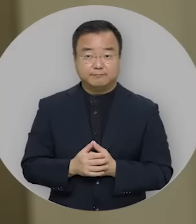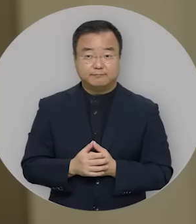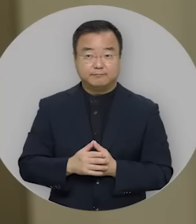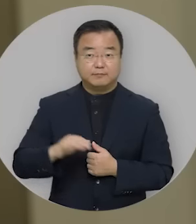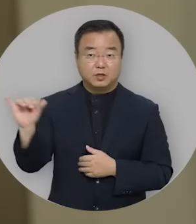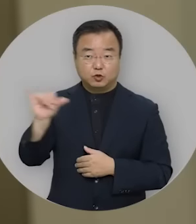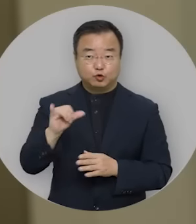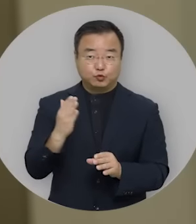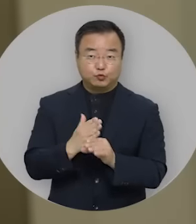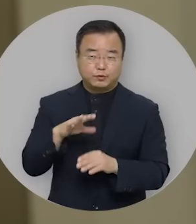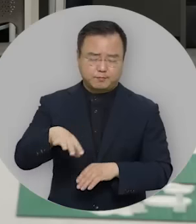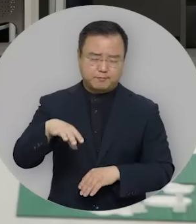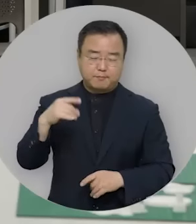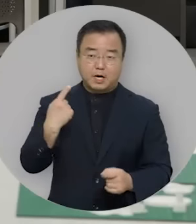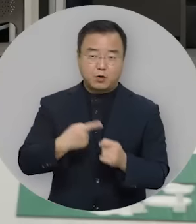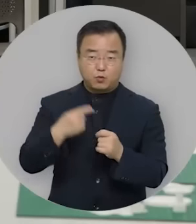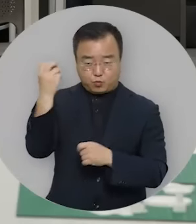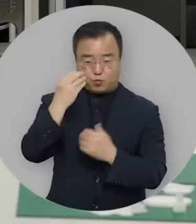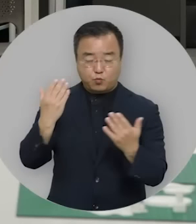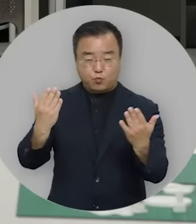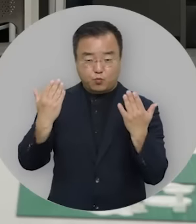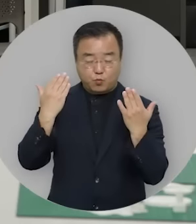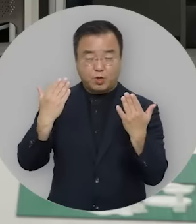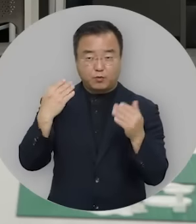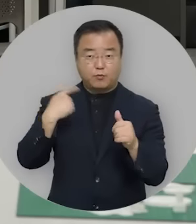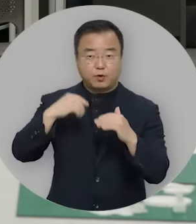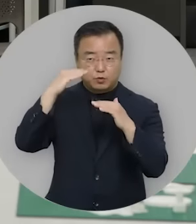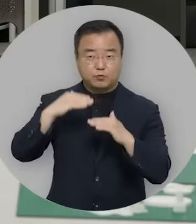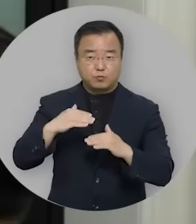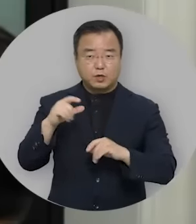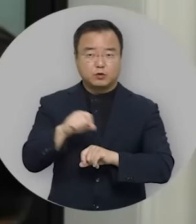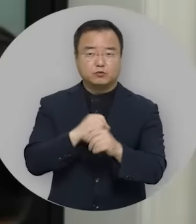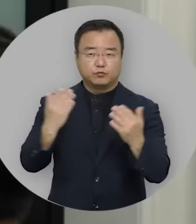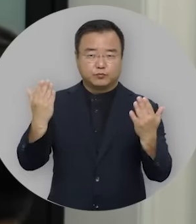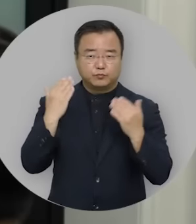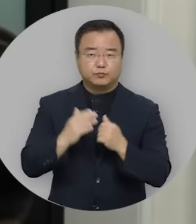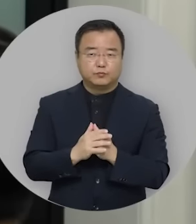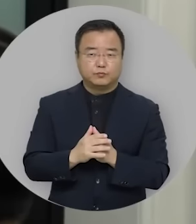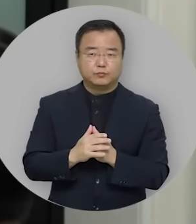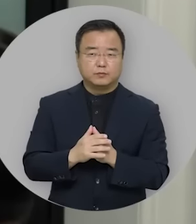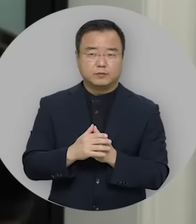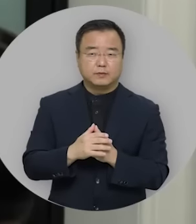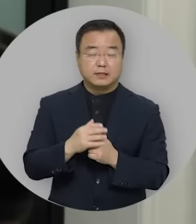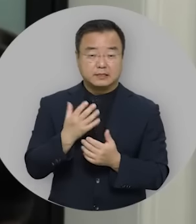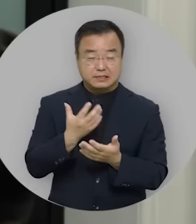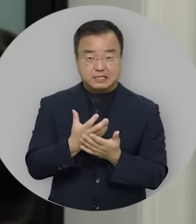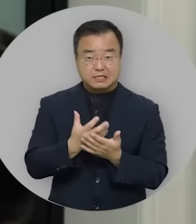전국 최초 고등학교 과정의 특수학교라고 합니다. 출력용 데이터 확정 짓고 난 다음에